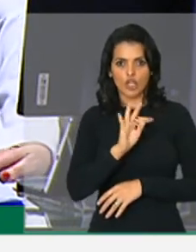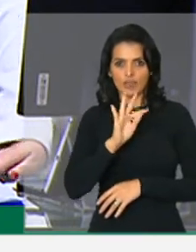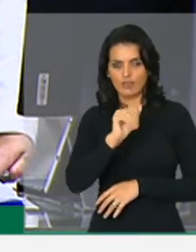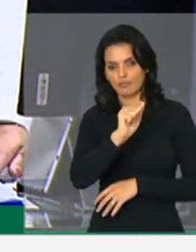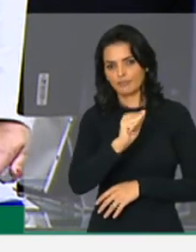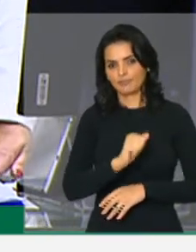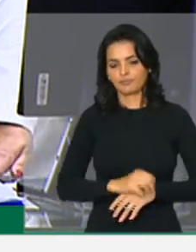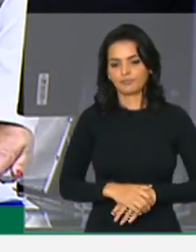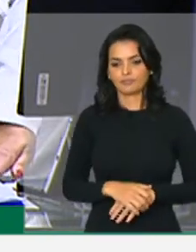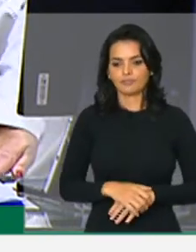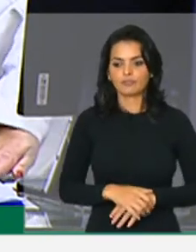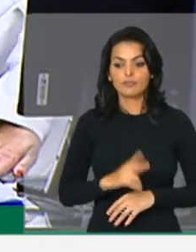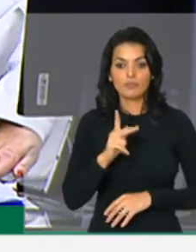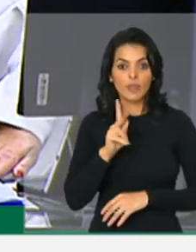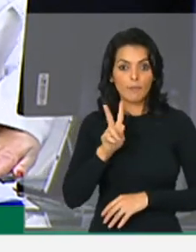MAIORIA? MINORIA? -- [DEPUTADO]: A